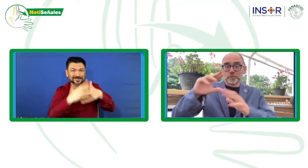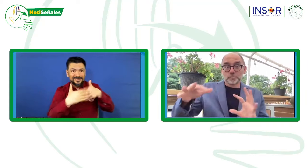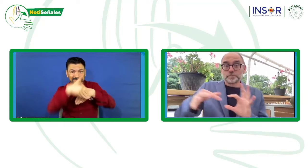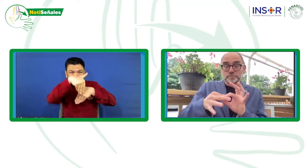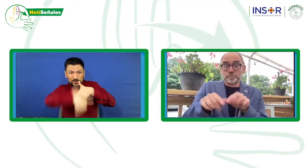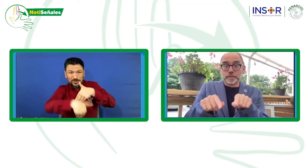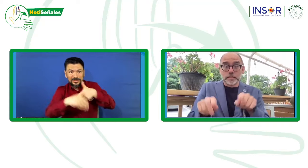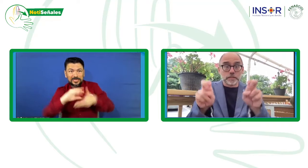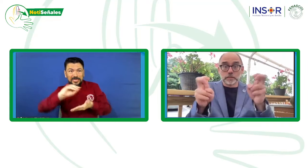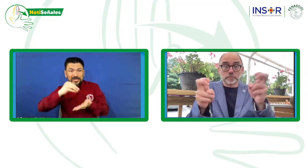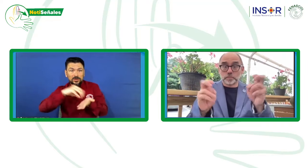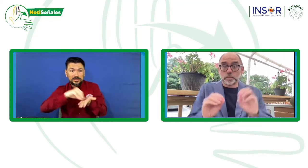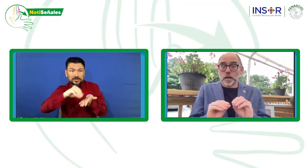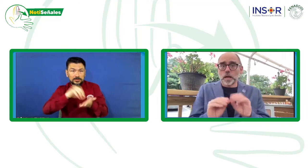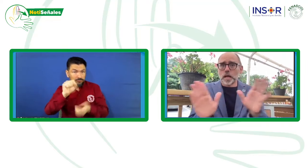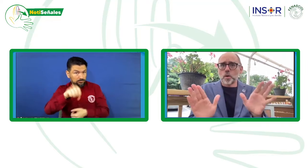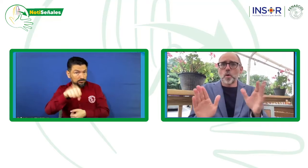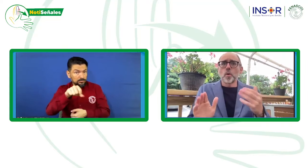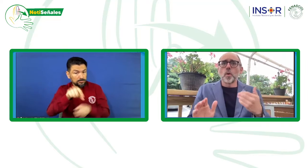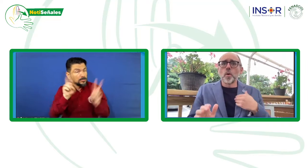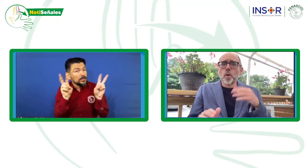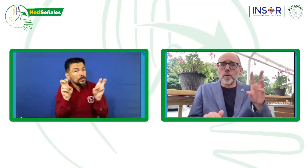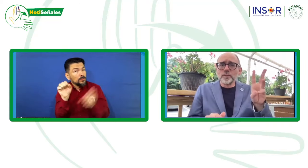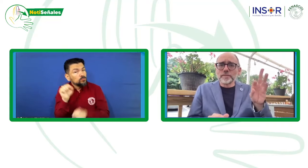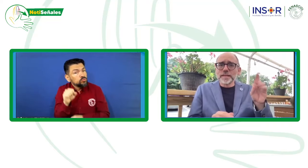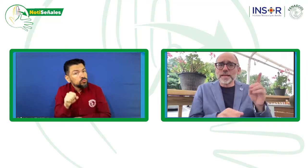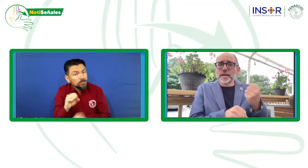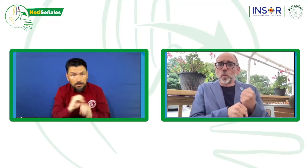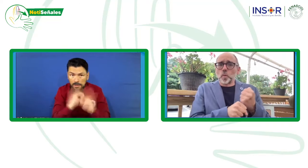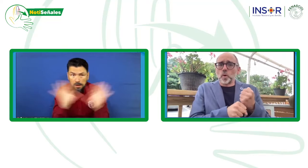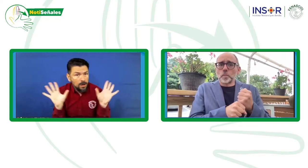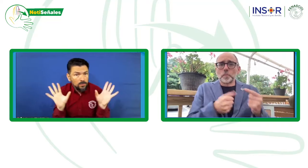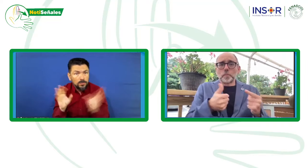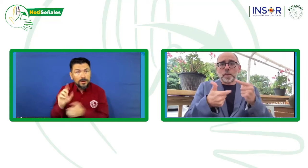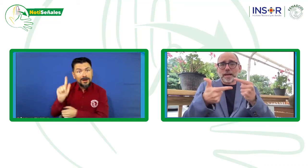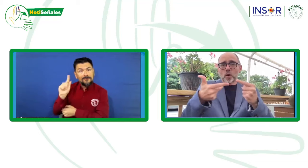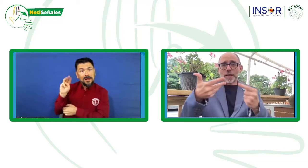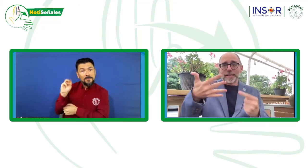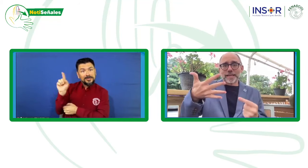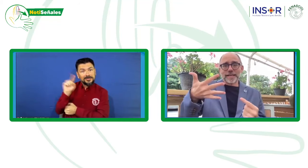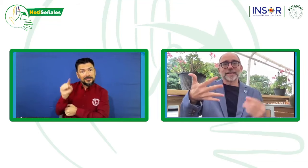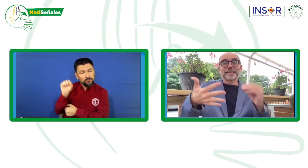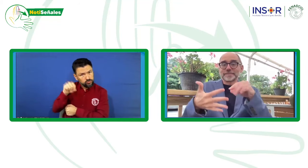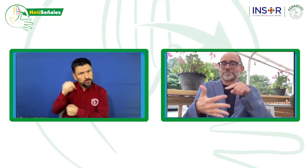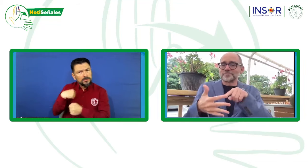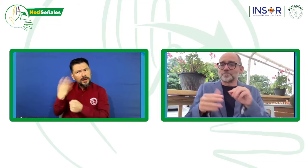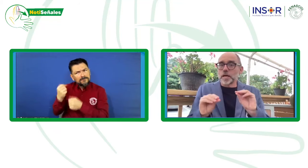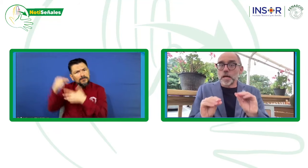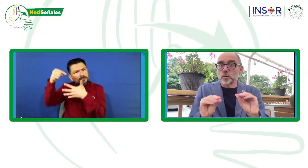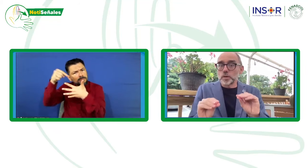pueda hacer este trabajo allí en la región y tú como eh el secretario regional para